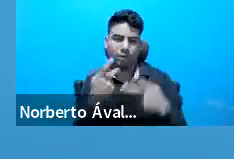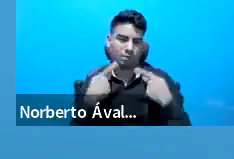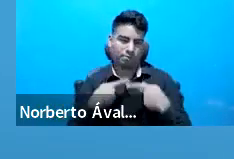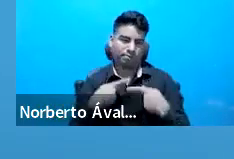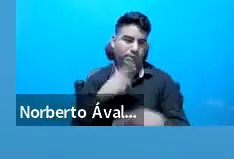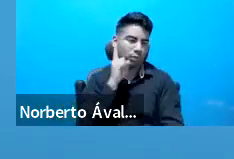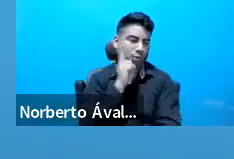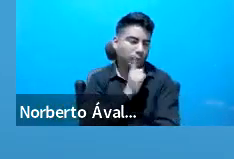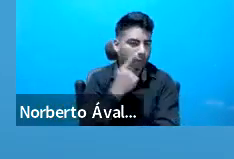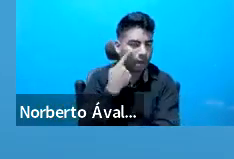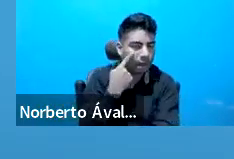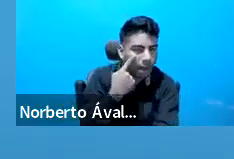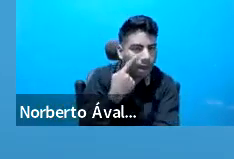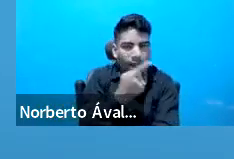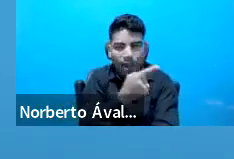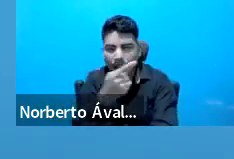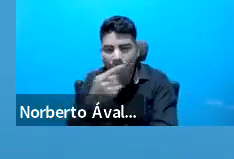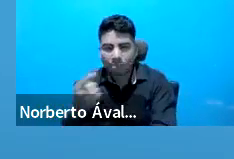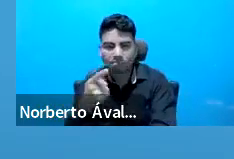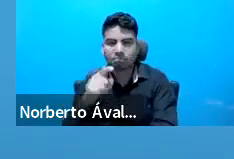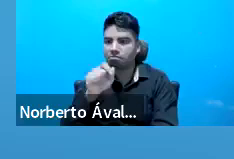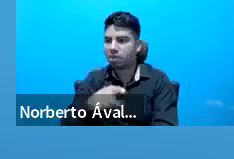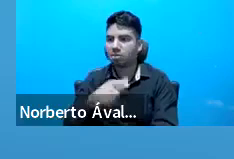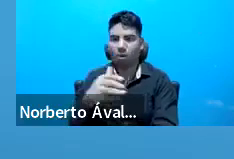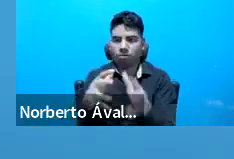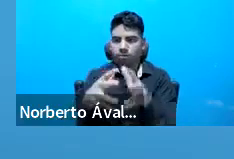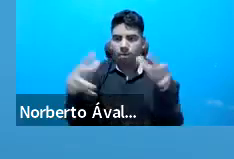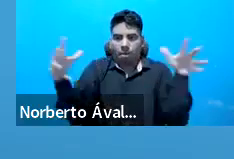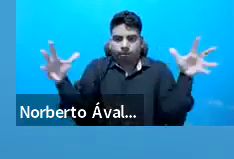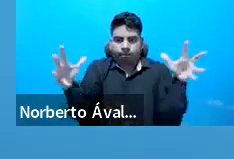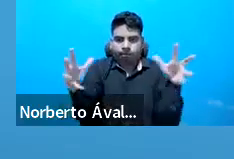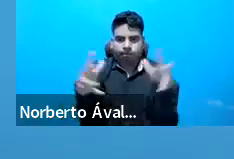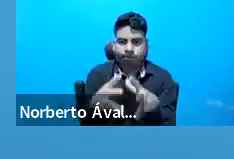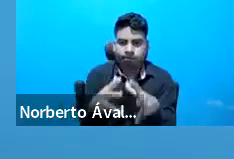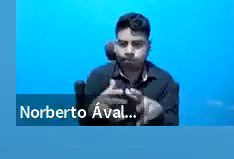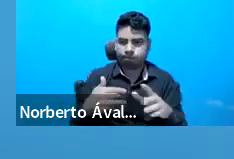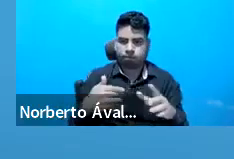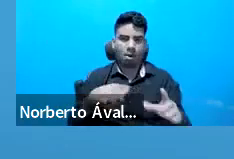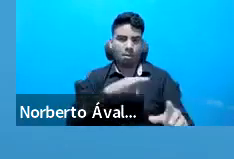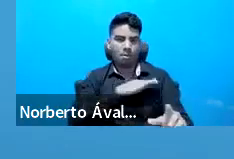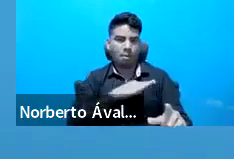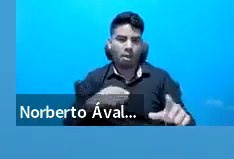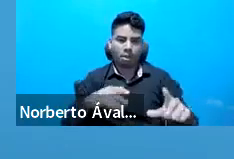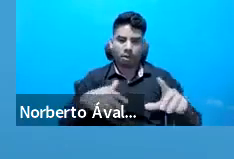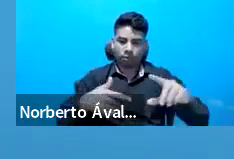ientos Y también para que se lograra también para que se lograra ver que no importaba el el tamaño del el tamaño del rectángulo del